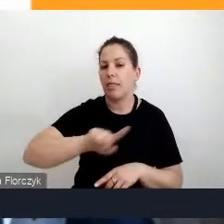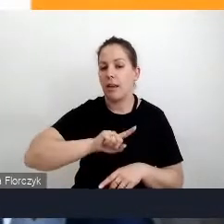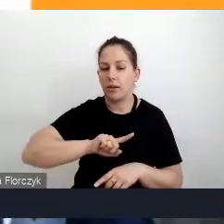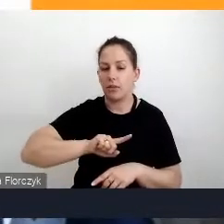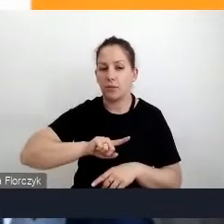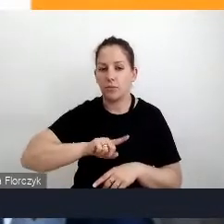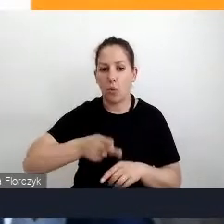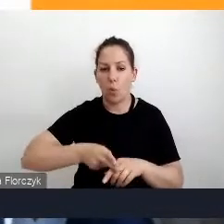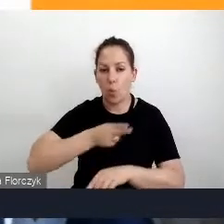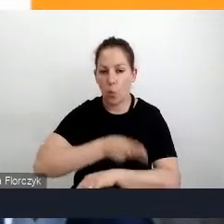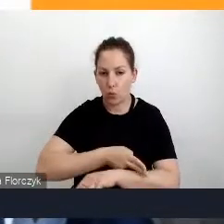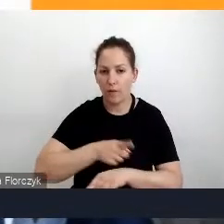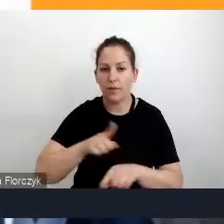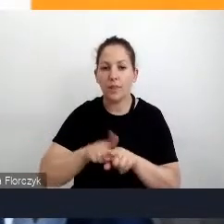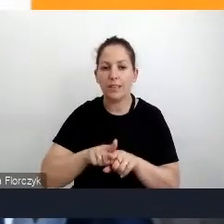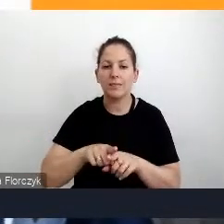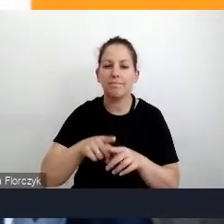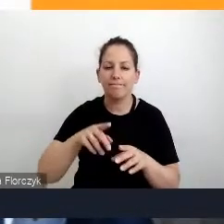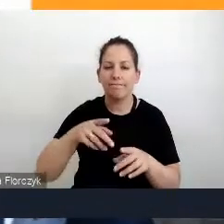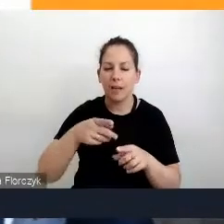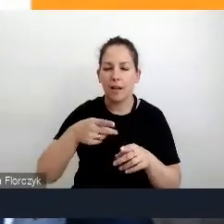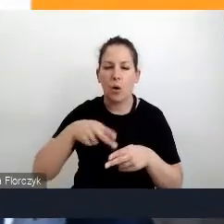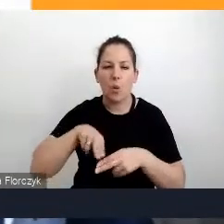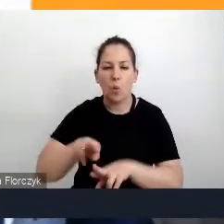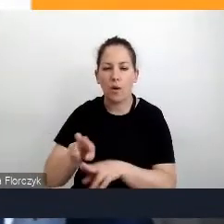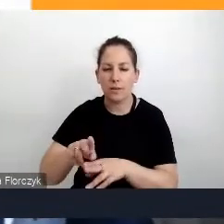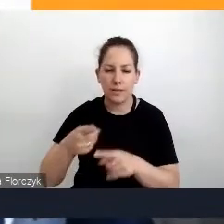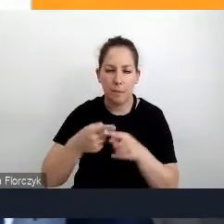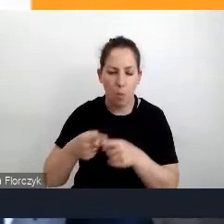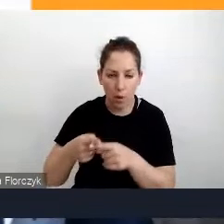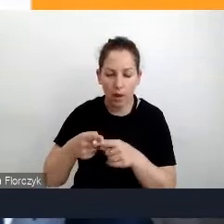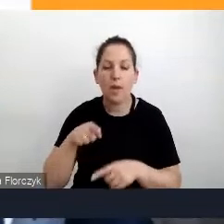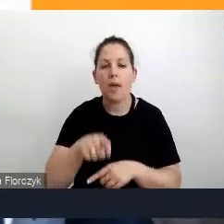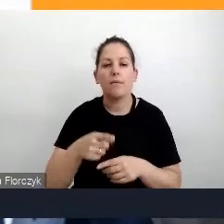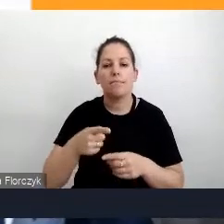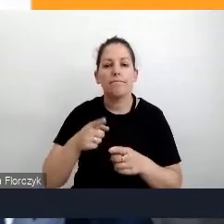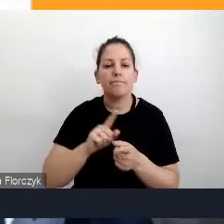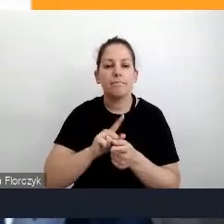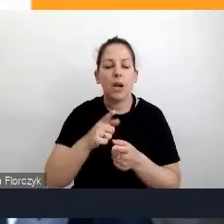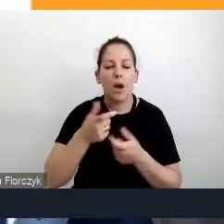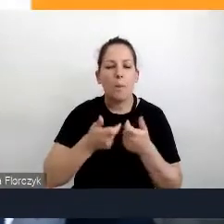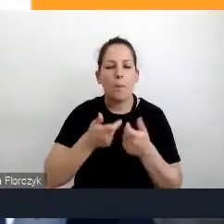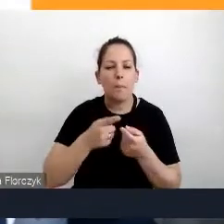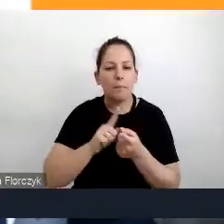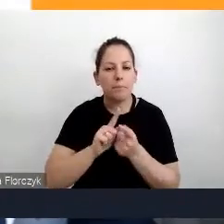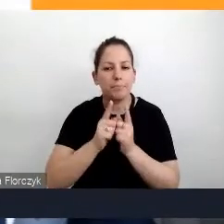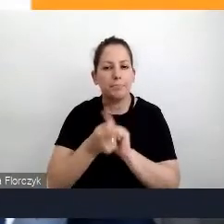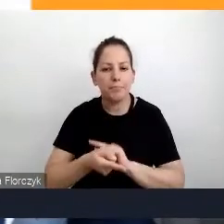jak i spółki, które nam podlegają, realizujemy przebudowę poszczególnych kwartałów centrów miasta